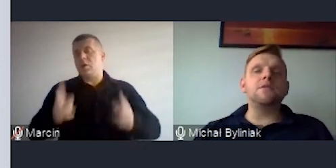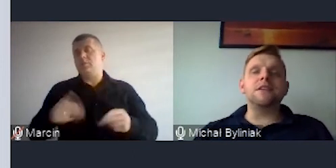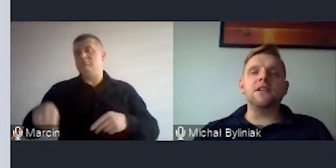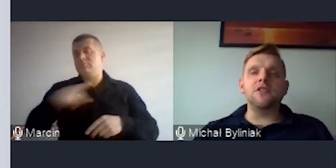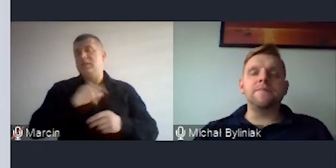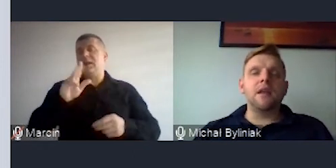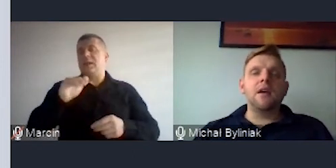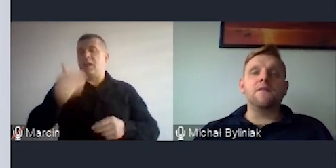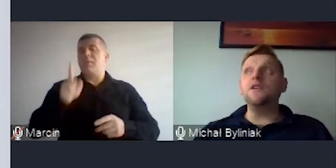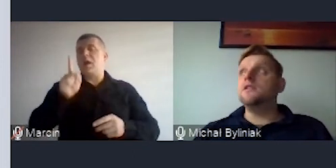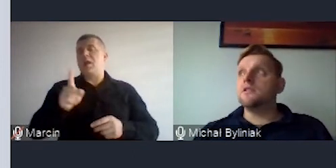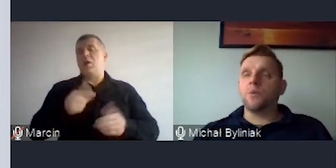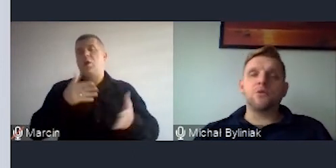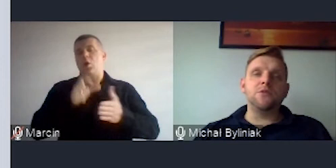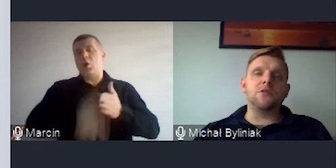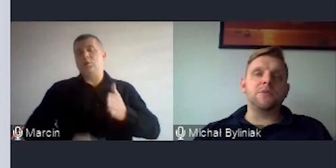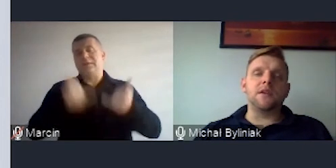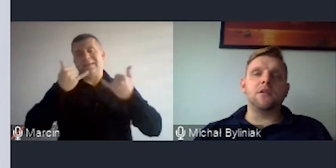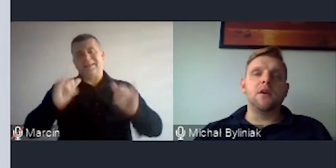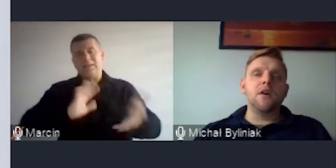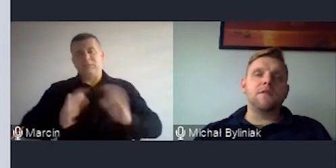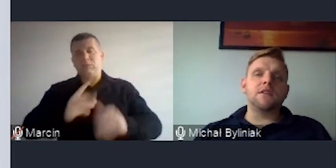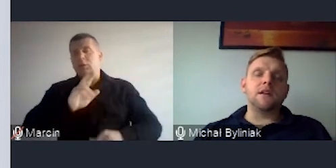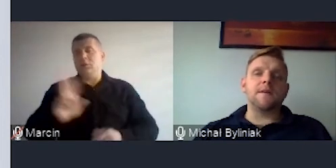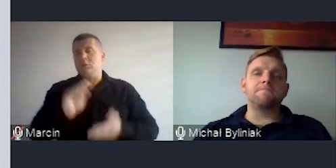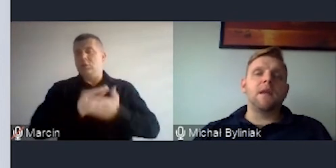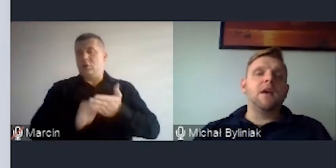ale oceniacie w inny sposób niż opisano w kryteriach.